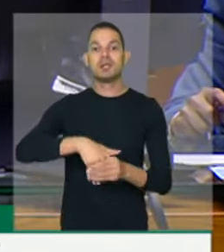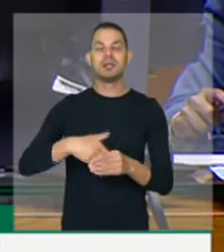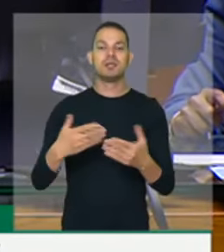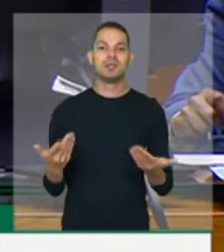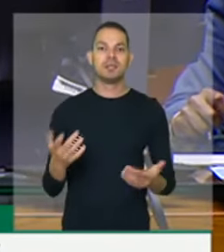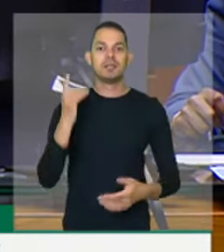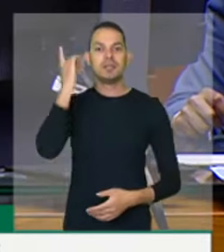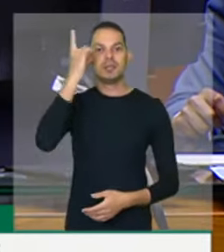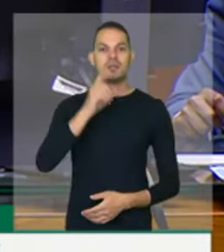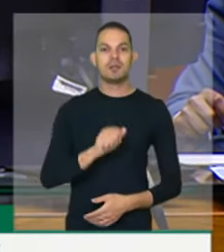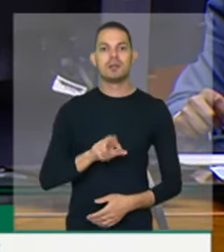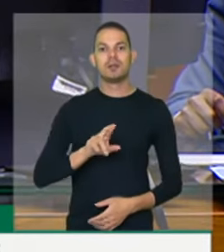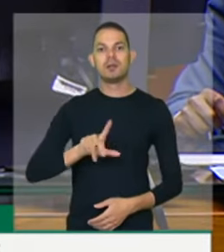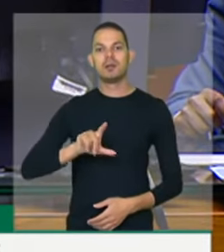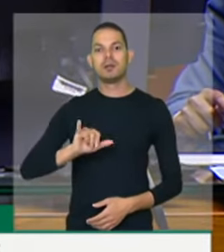ARLINDO. ESTÁ SEM O